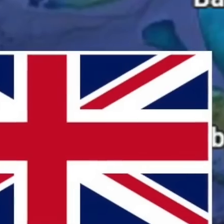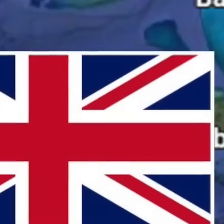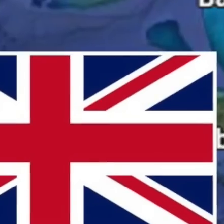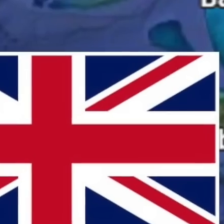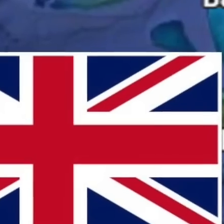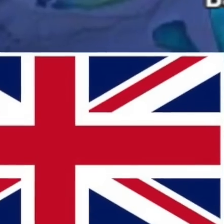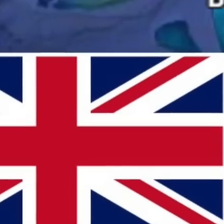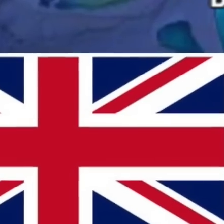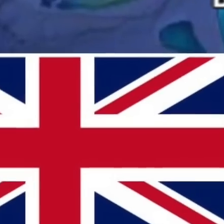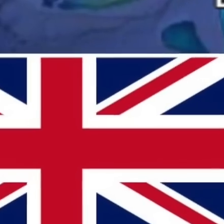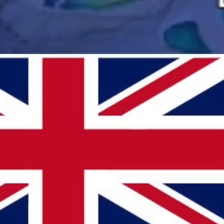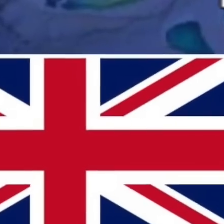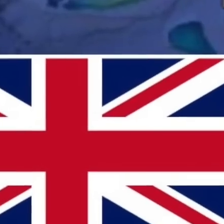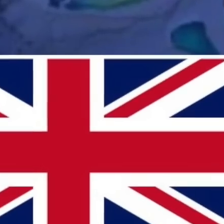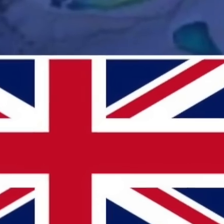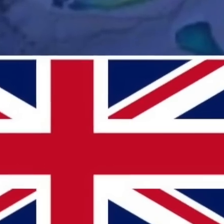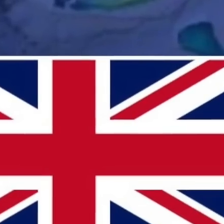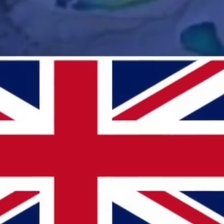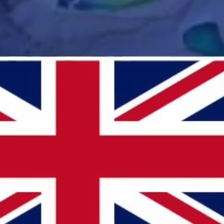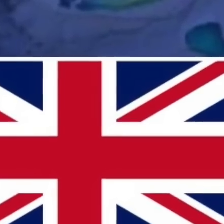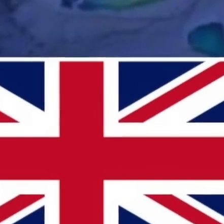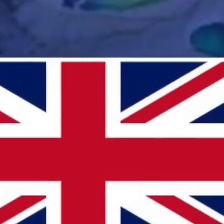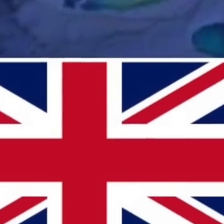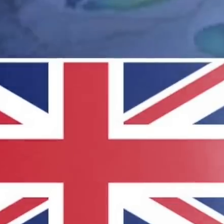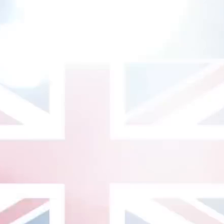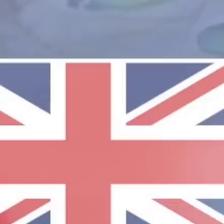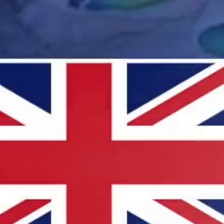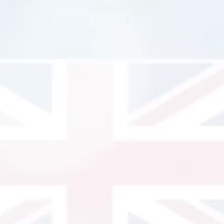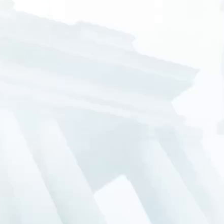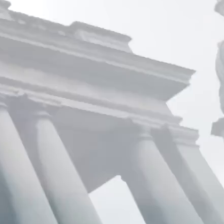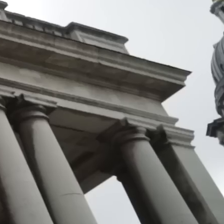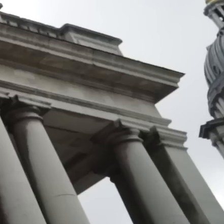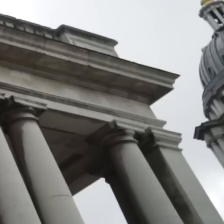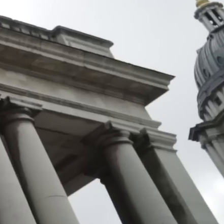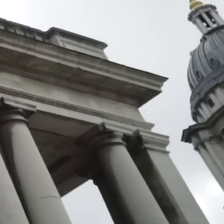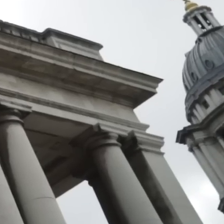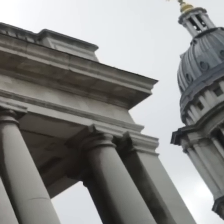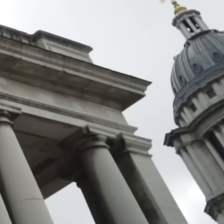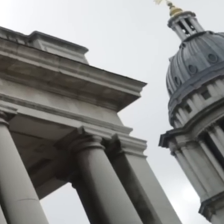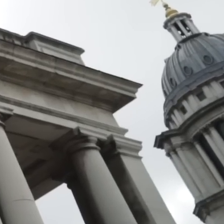por el diario the telegraph las autoridades británicas decidieron secundar la postura de